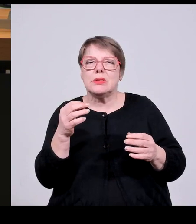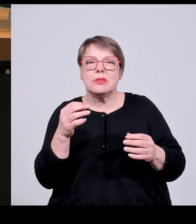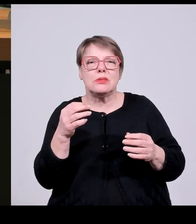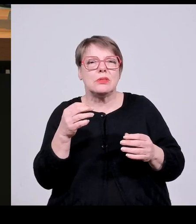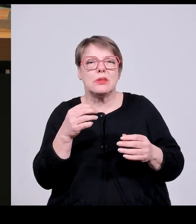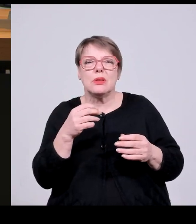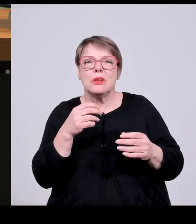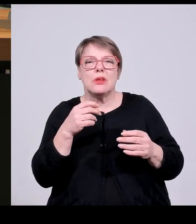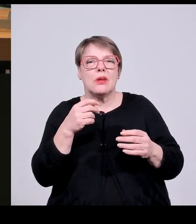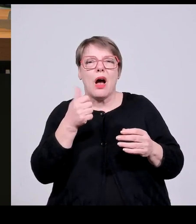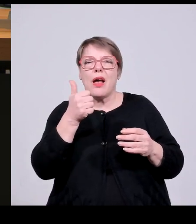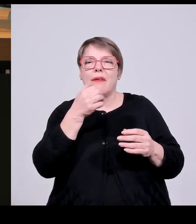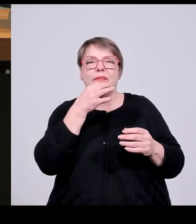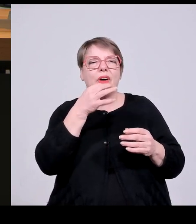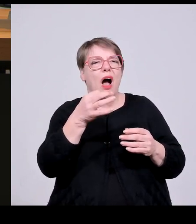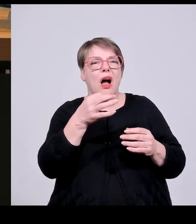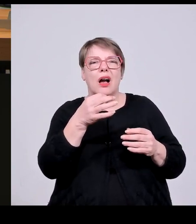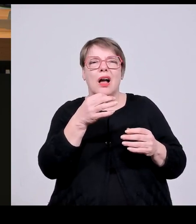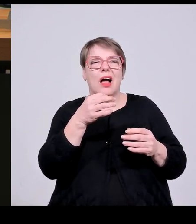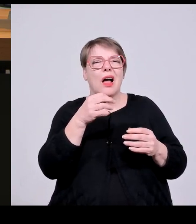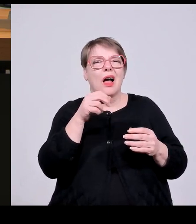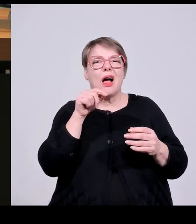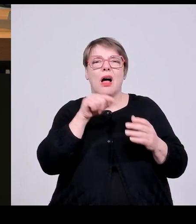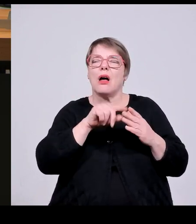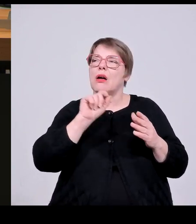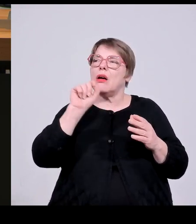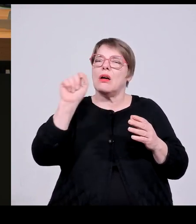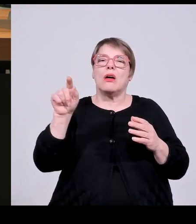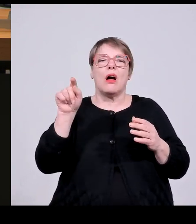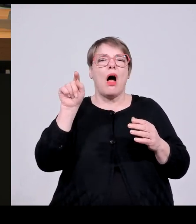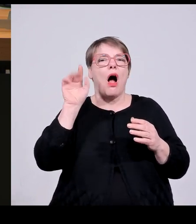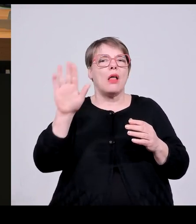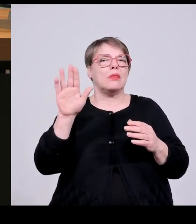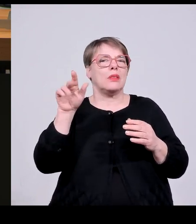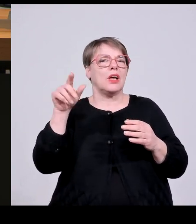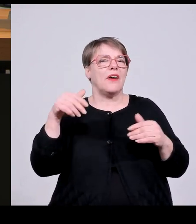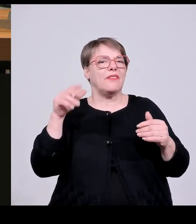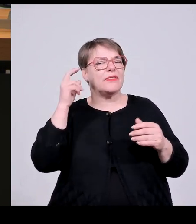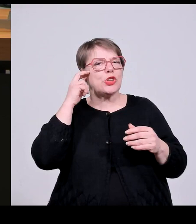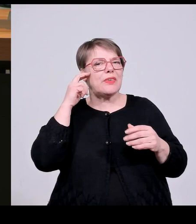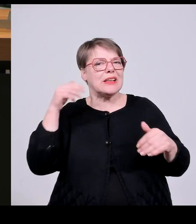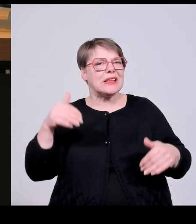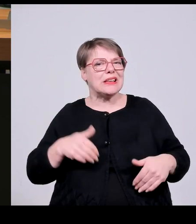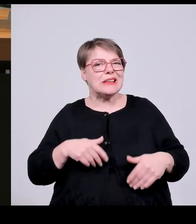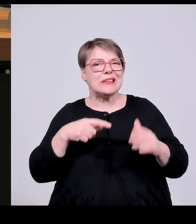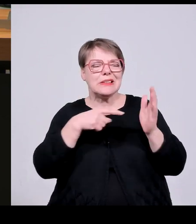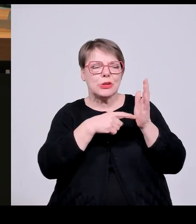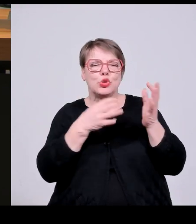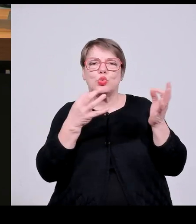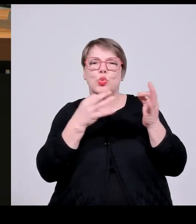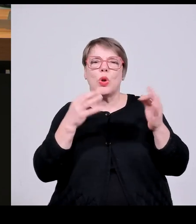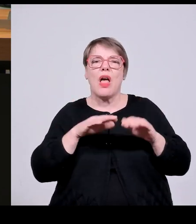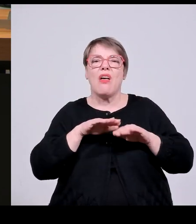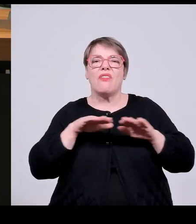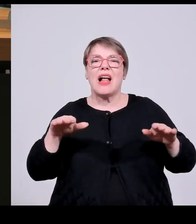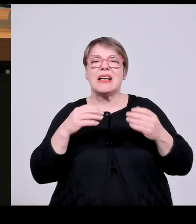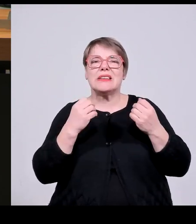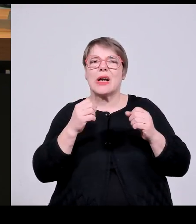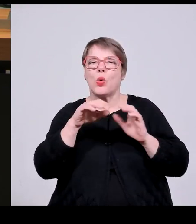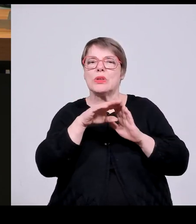Ticket an ddeder Nase rum. muss sie führen jetzt auch noch die Kleingärtner an der Nase durch die malaysische und das sind das gelingt das hat ganz einfache Geschicht.